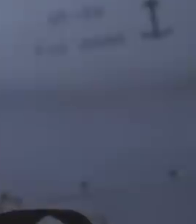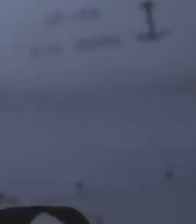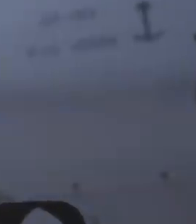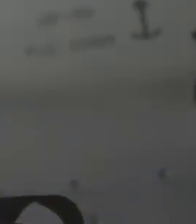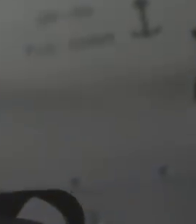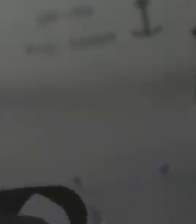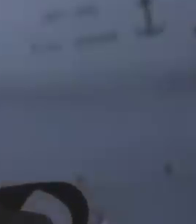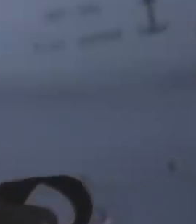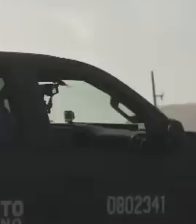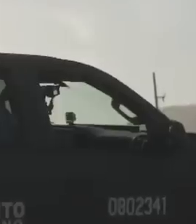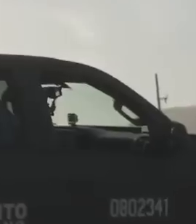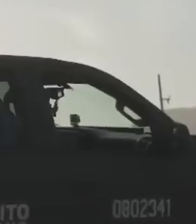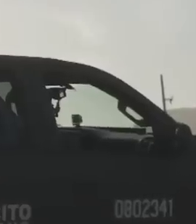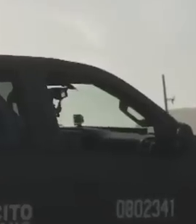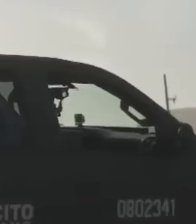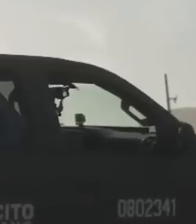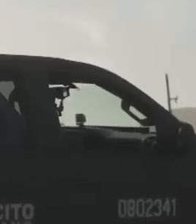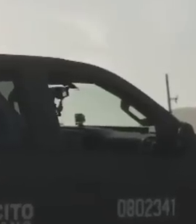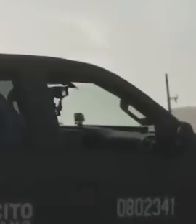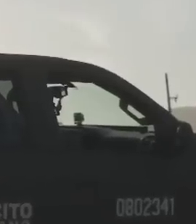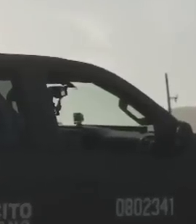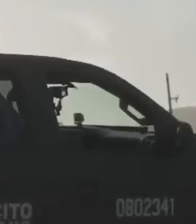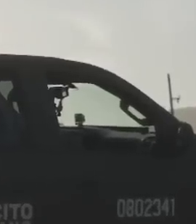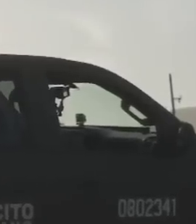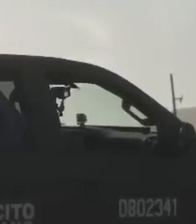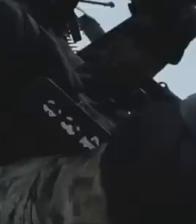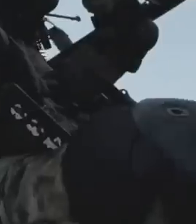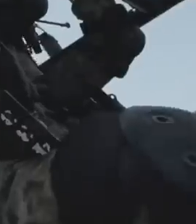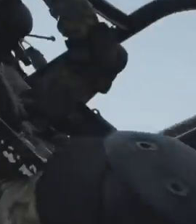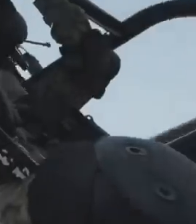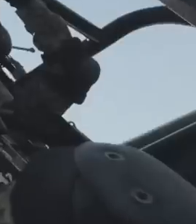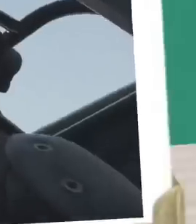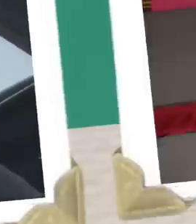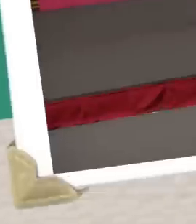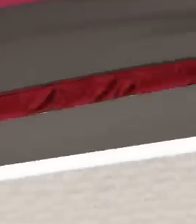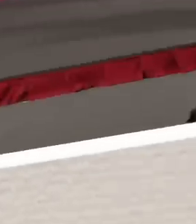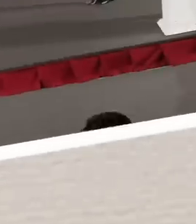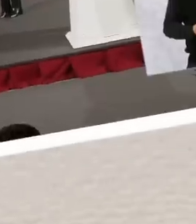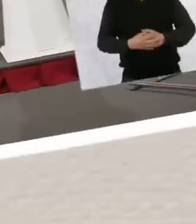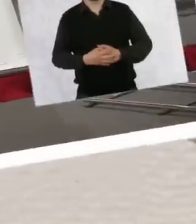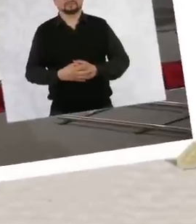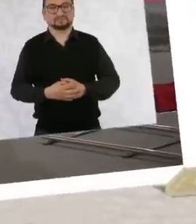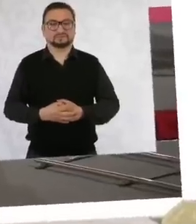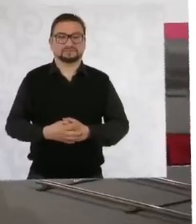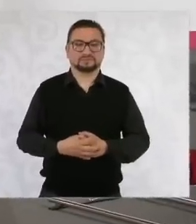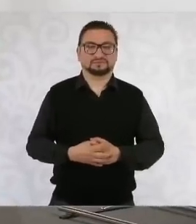de que esta estrategia si seguimos así pues van a bajar todavía más los indicios día de hoy vamos a